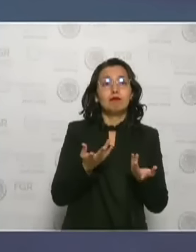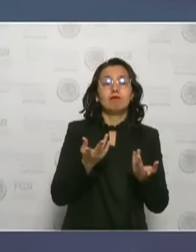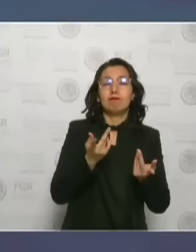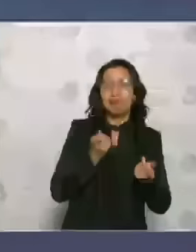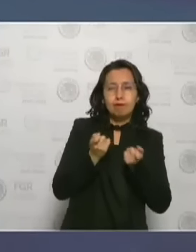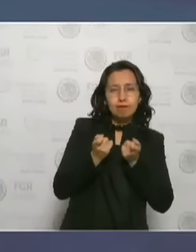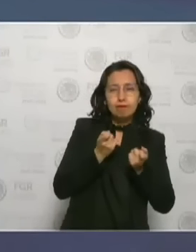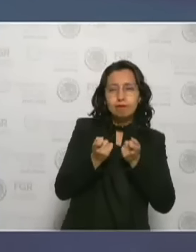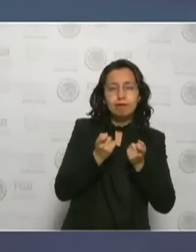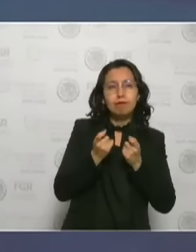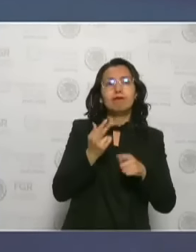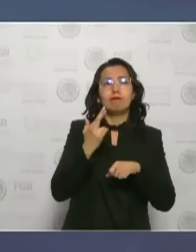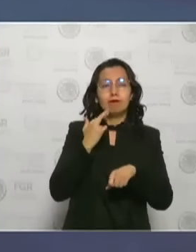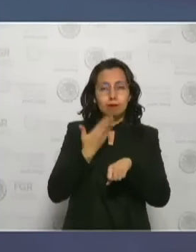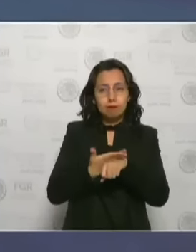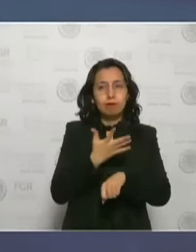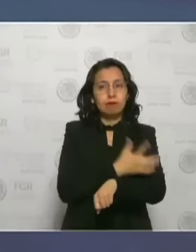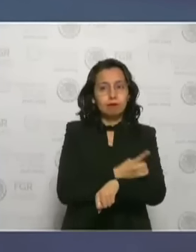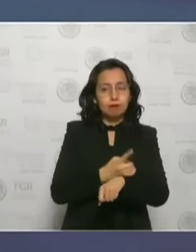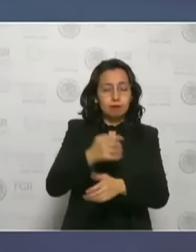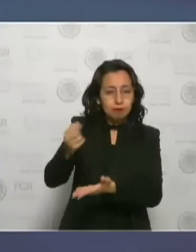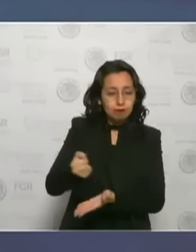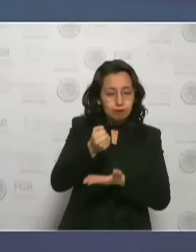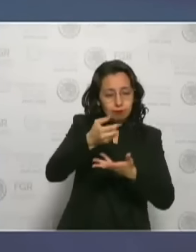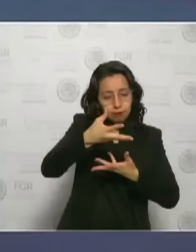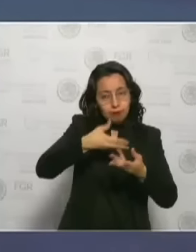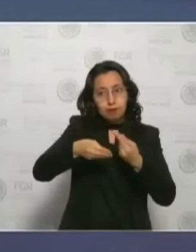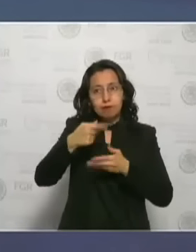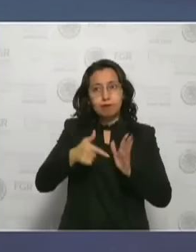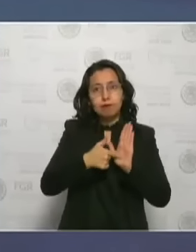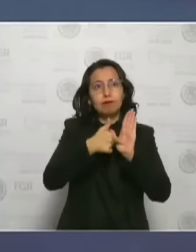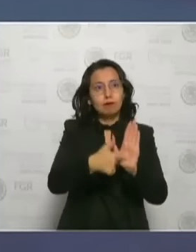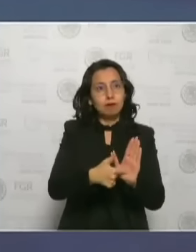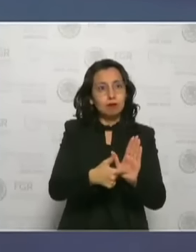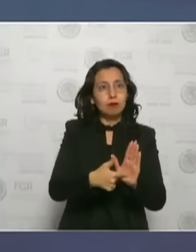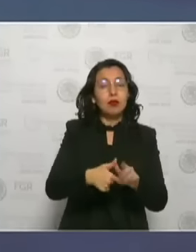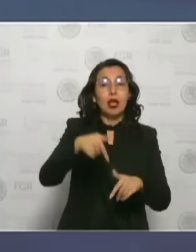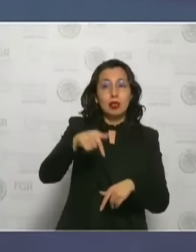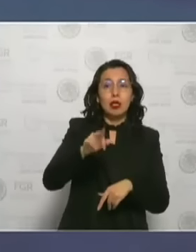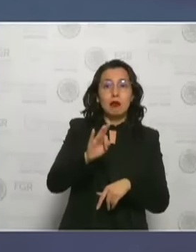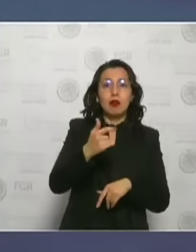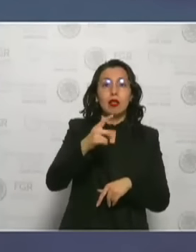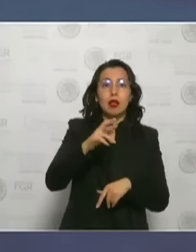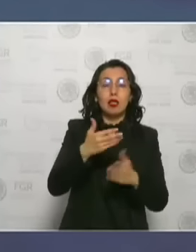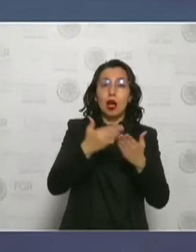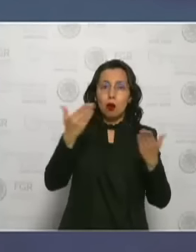responsable y transparente del presupuesto, la fiscalía se pone al servicio del pueblo,